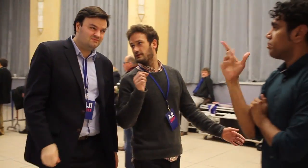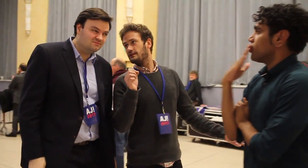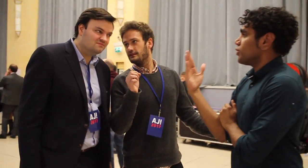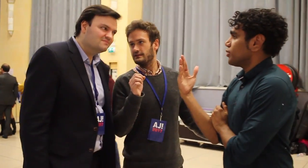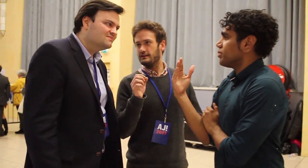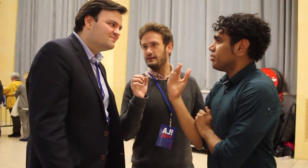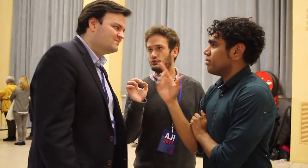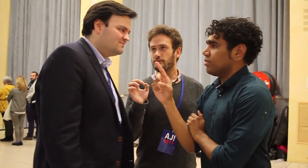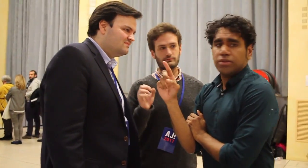Bonjour